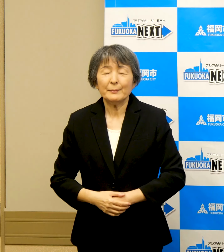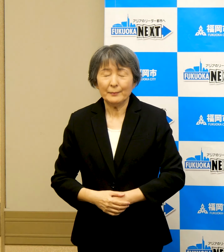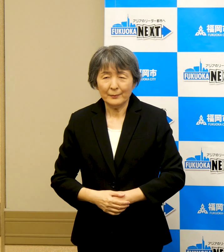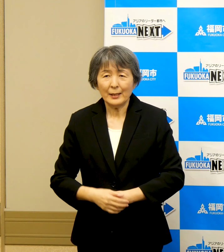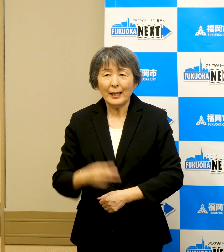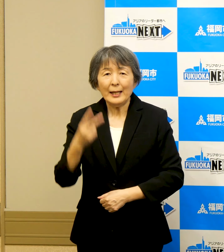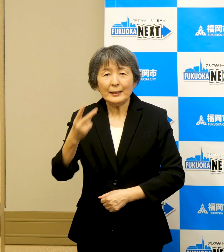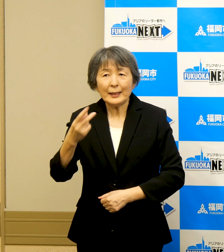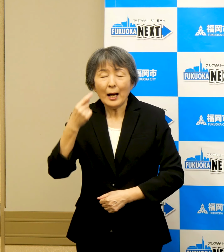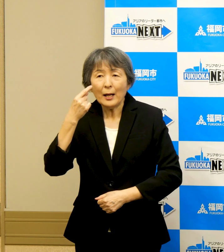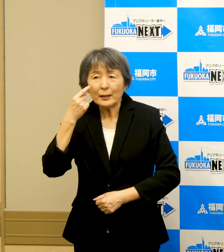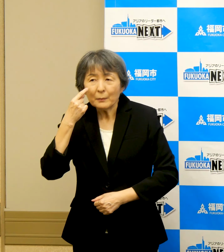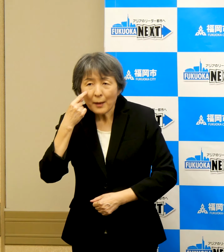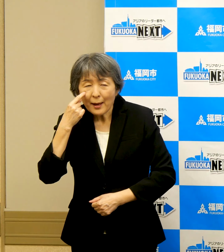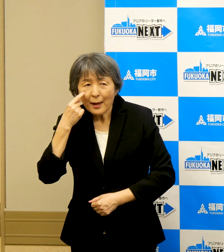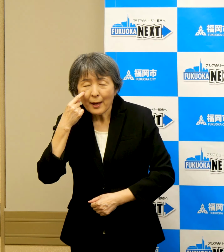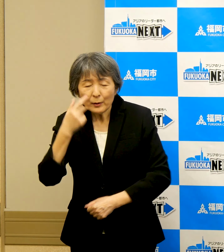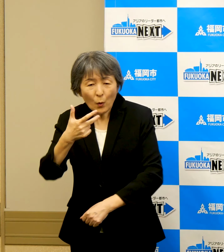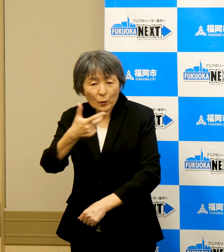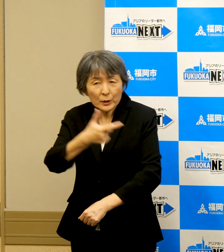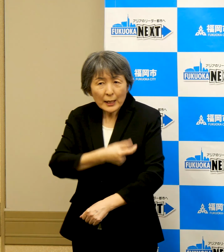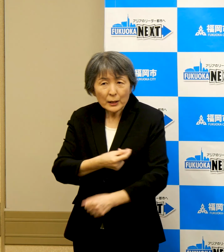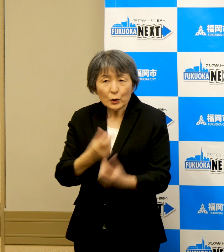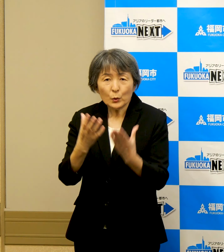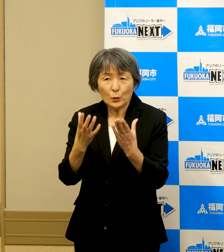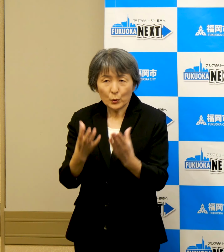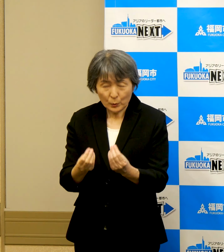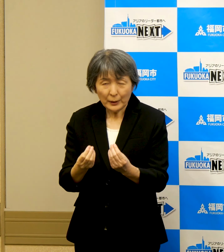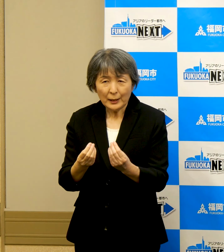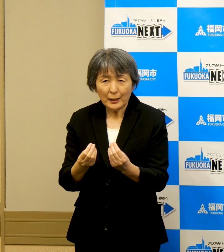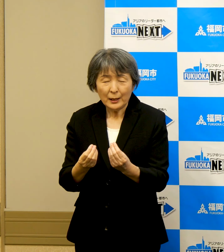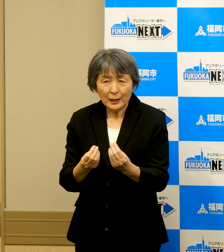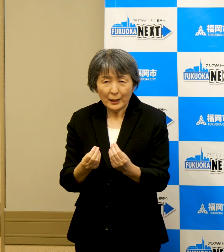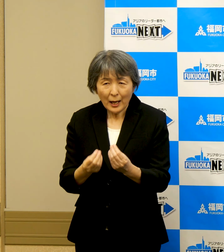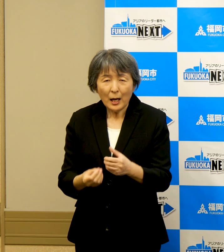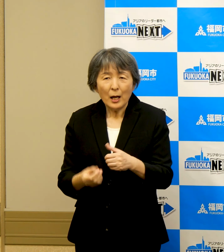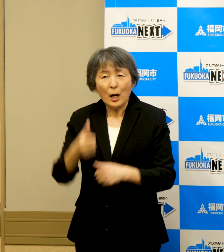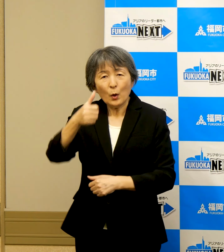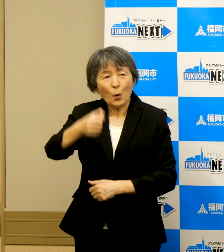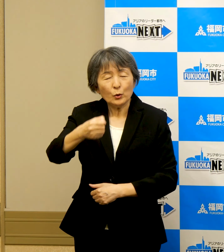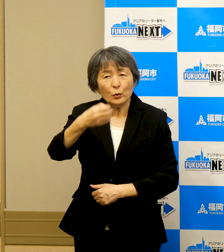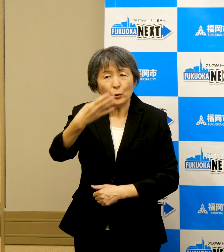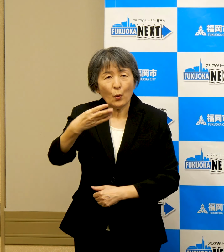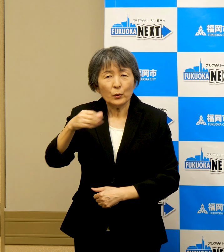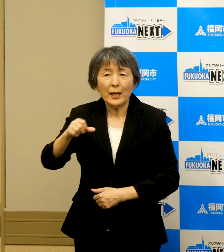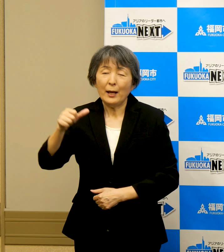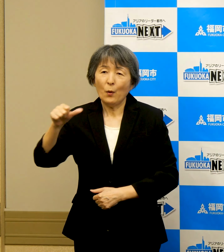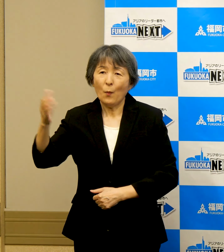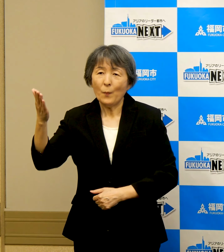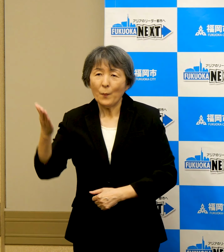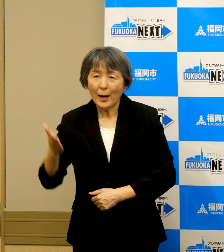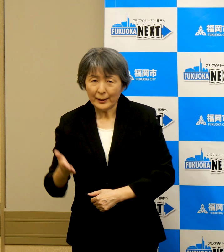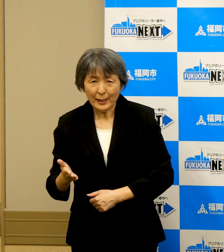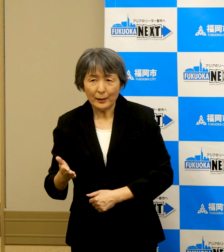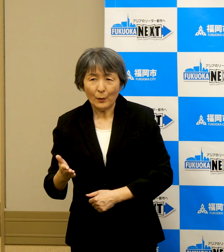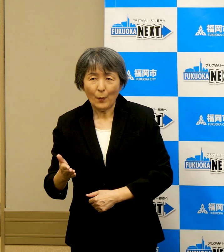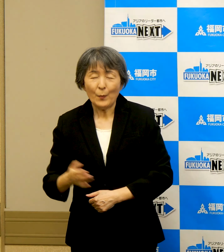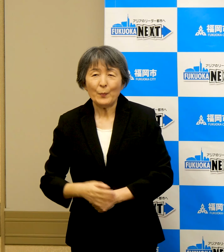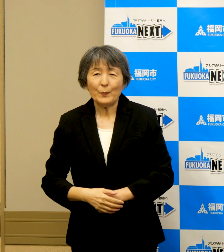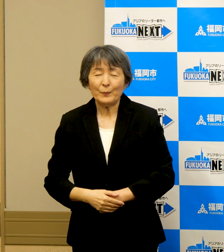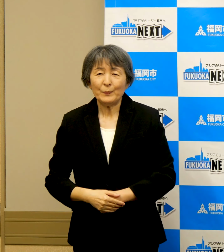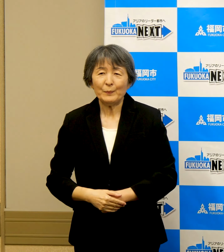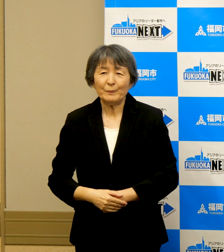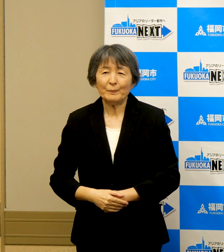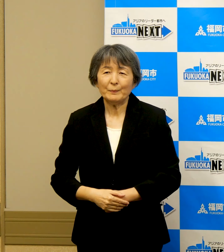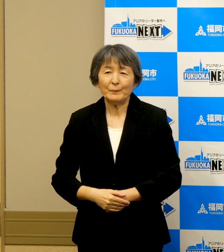2回目まで接種済みの率が54．5％